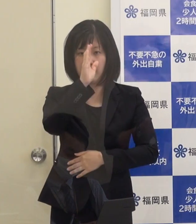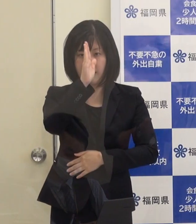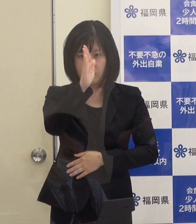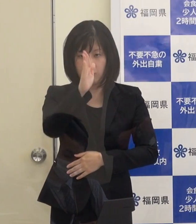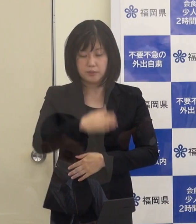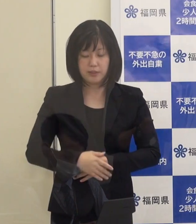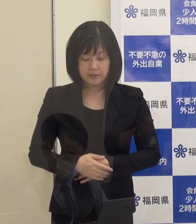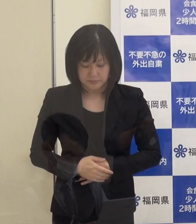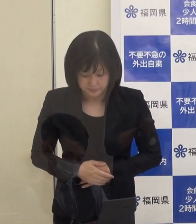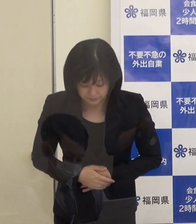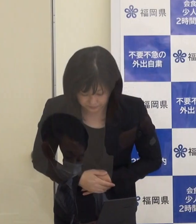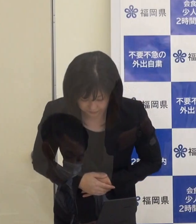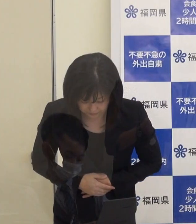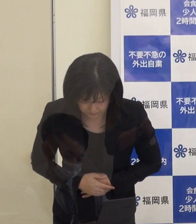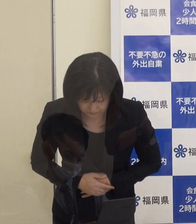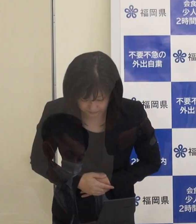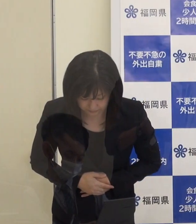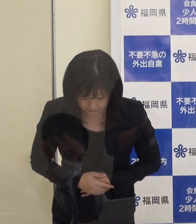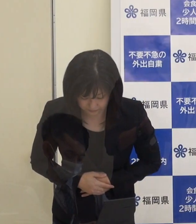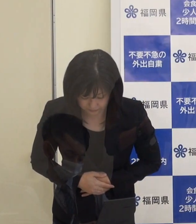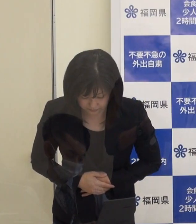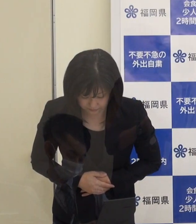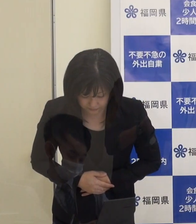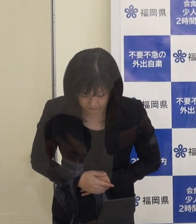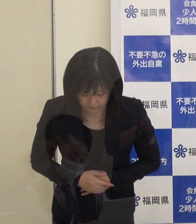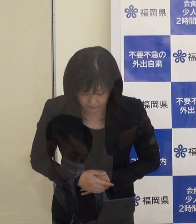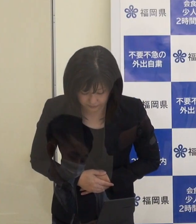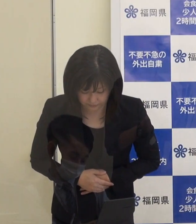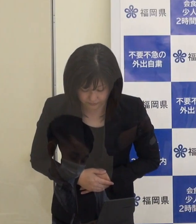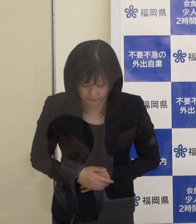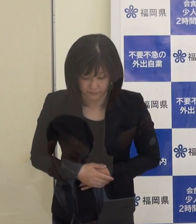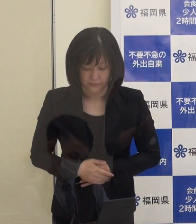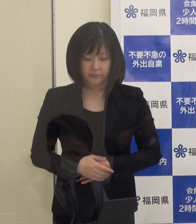よろしくお願いします